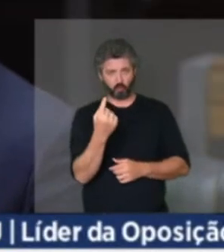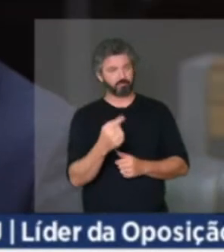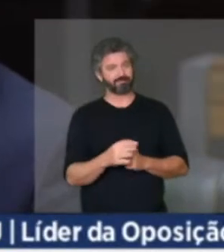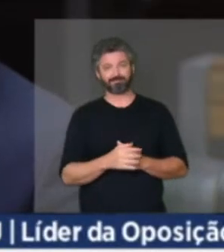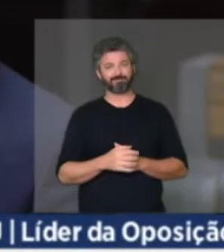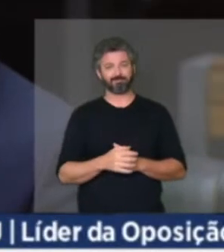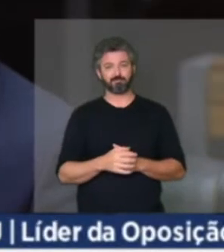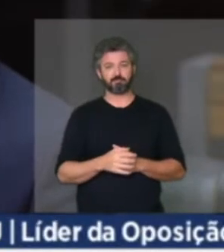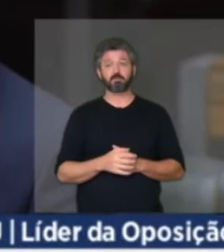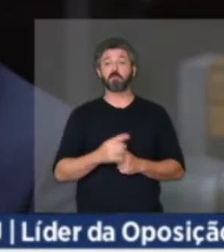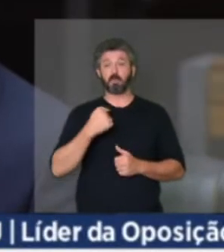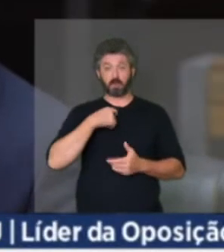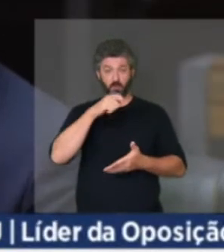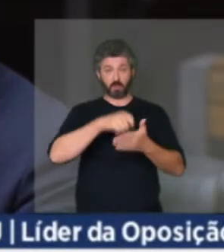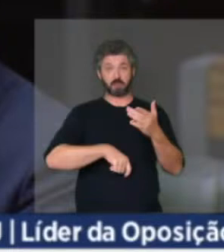COM TODOS OS DEMAIS LÍDERES DE PARTIDOS DA OPOSIÇÃO E